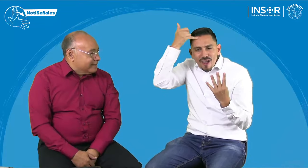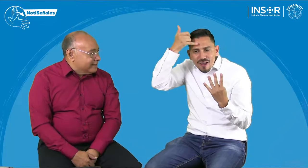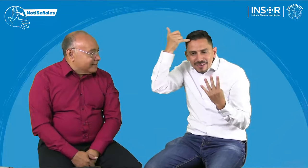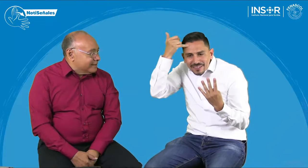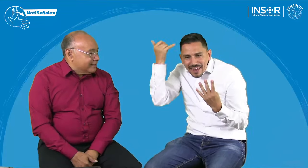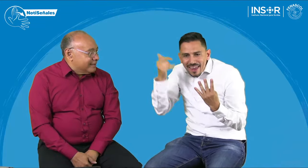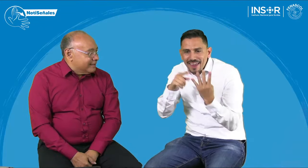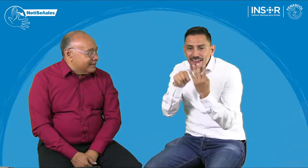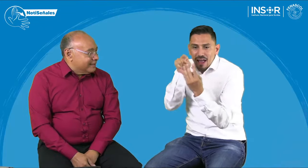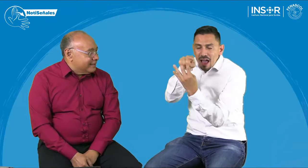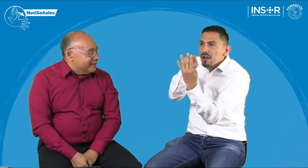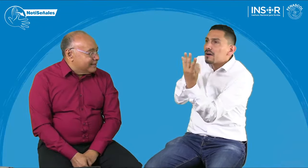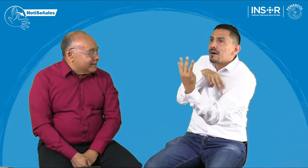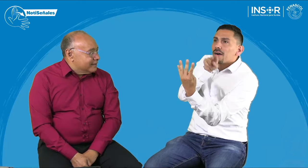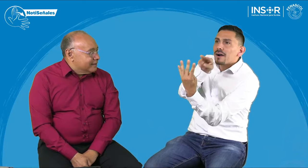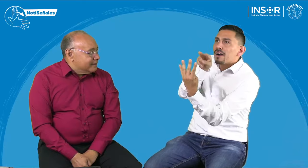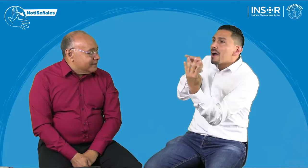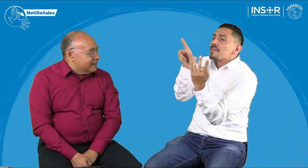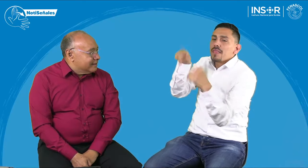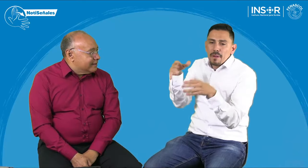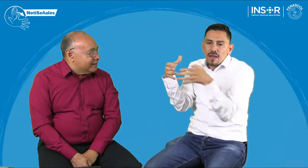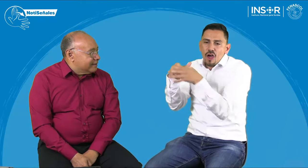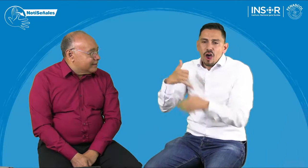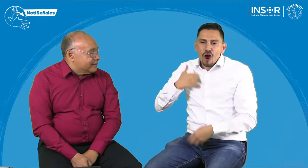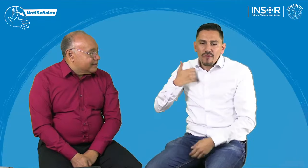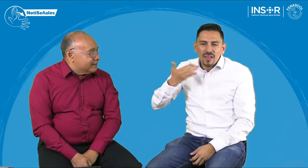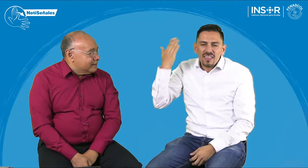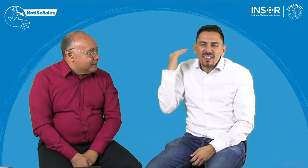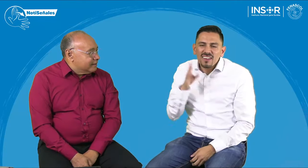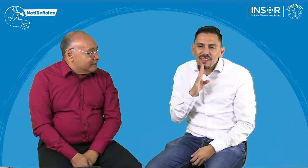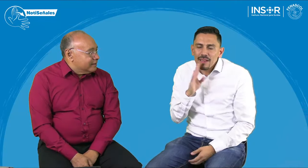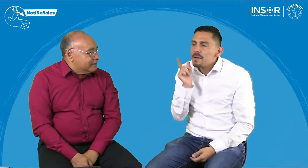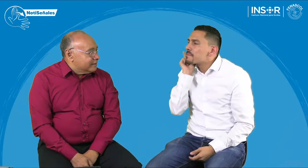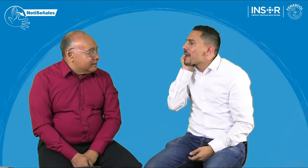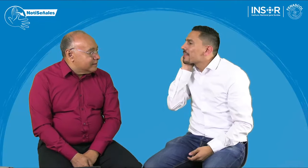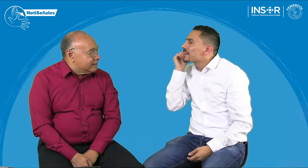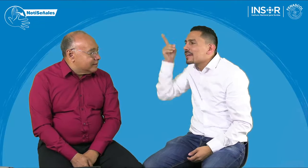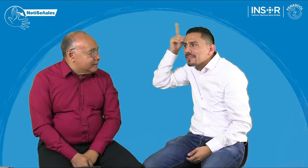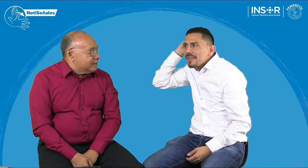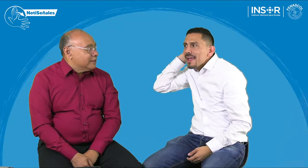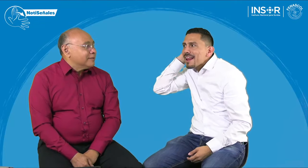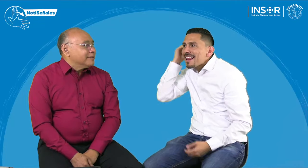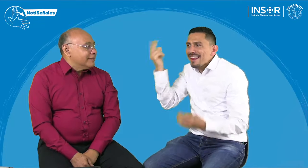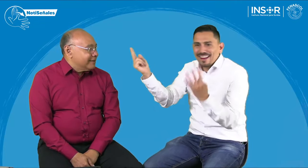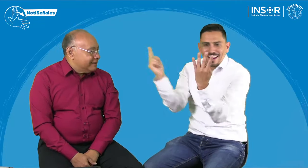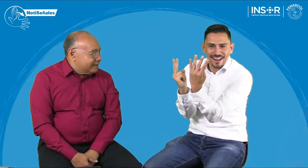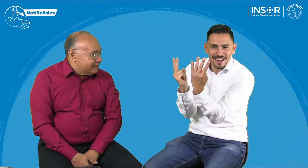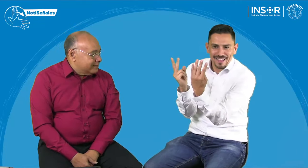Patricia Obayo Marta Lucía